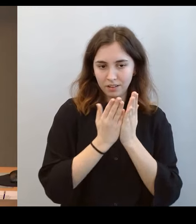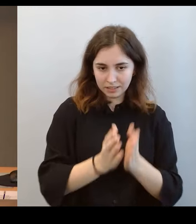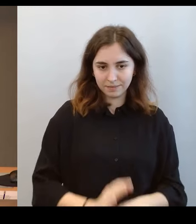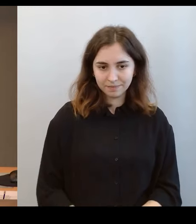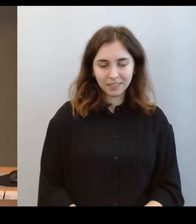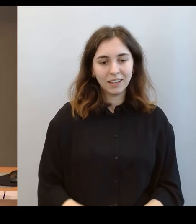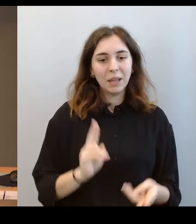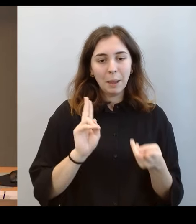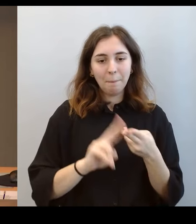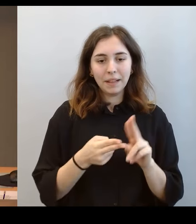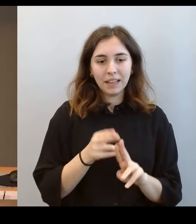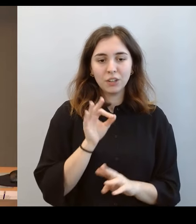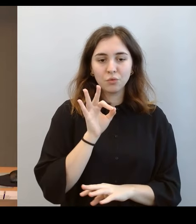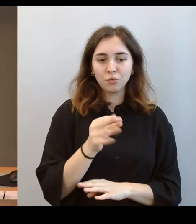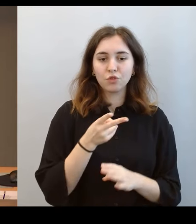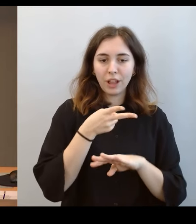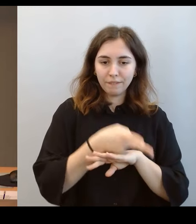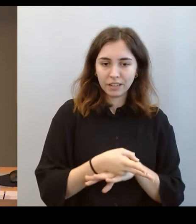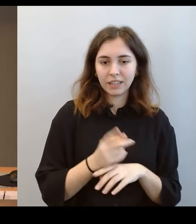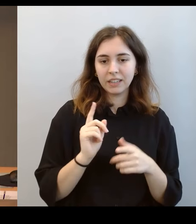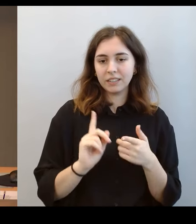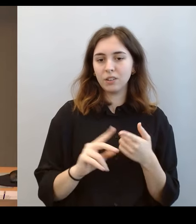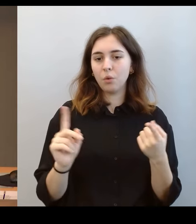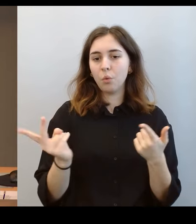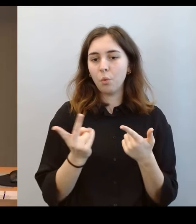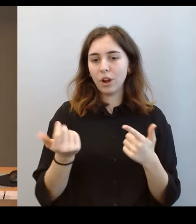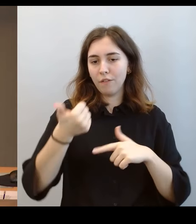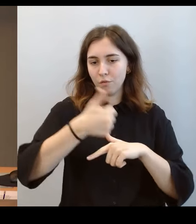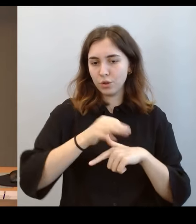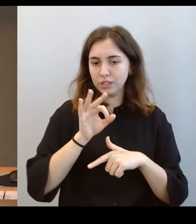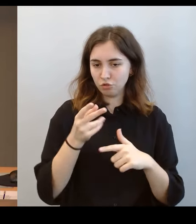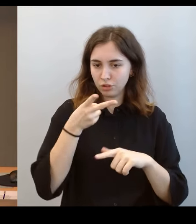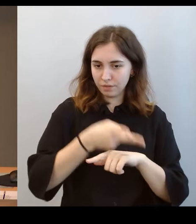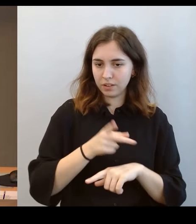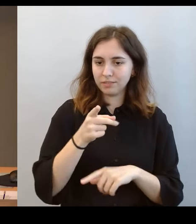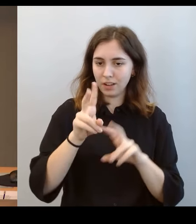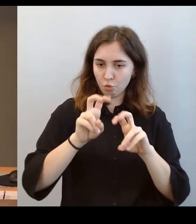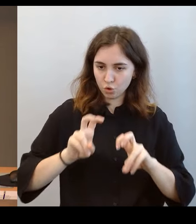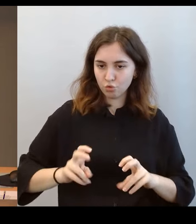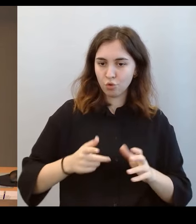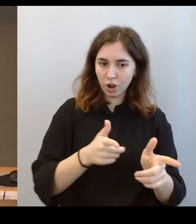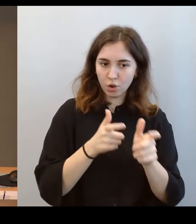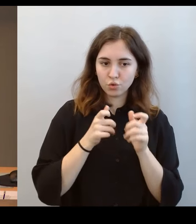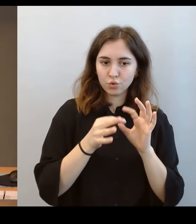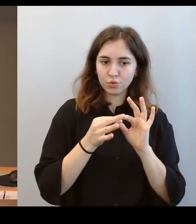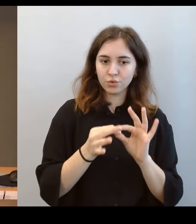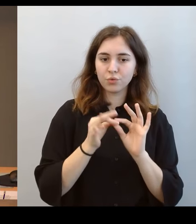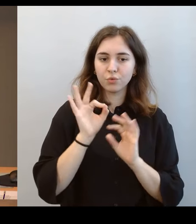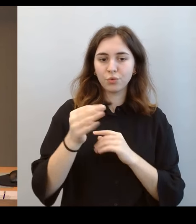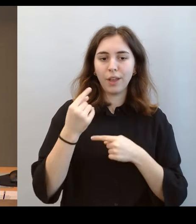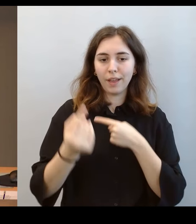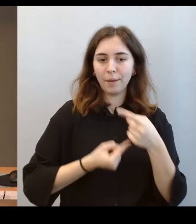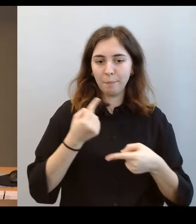oder des stellvertretenden Vorsitzenden des Untersuchungsausschusses zur Untersuchung des Ermittlungsvorgehens im Zusammenhang mit der